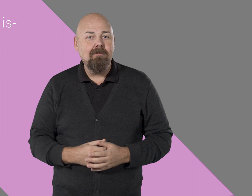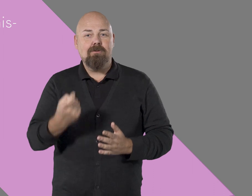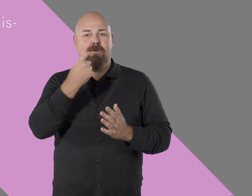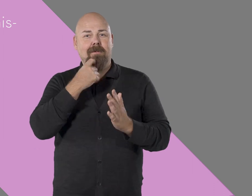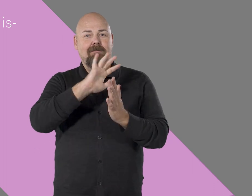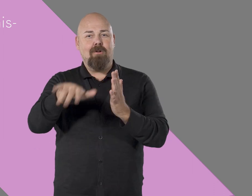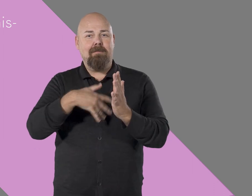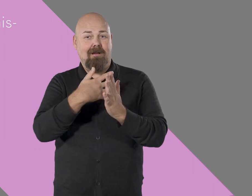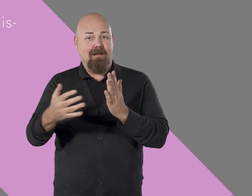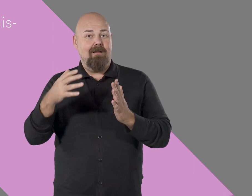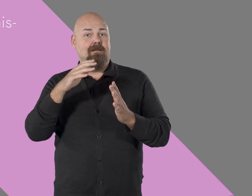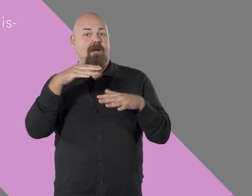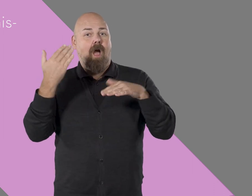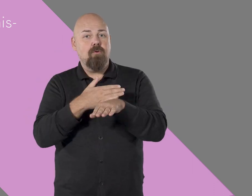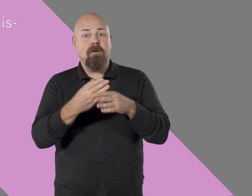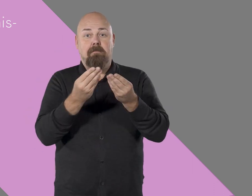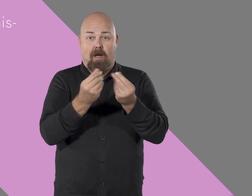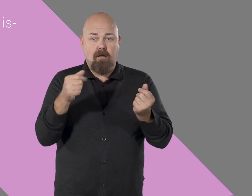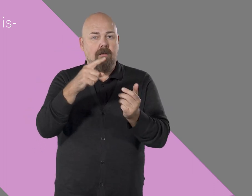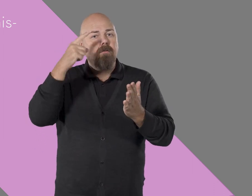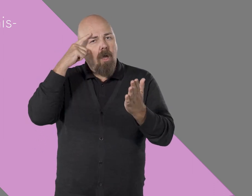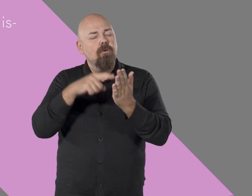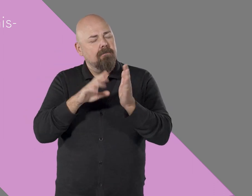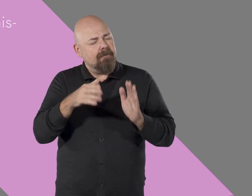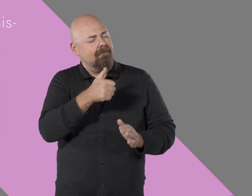Suomalaisen viittomakielen harjoitusmateriaali on tarkoitettu -